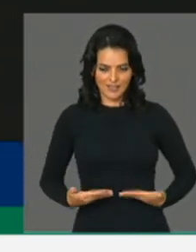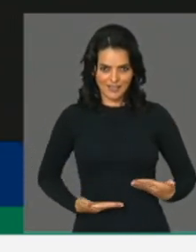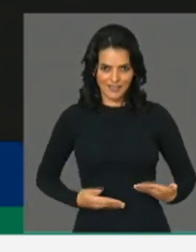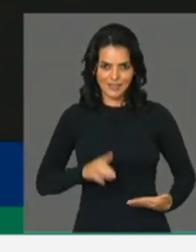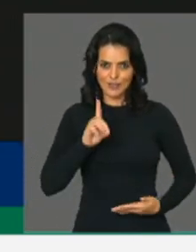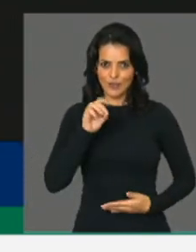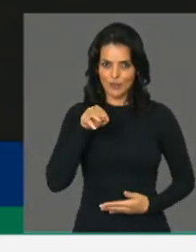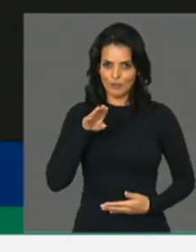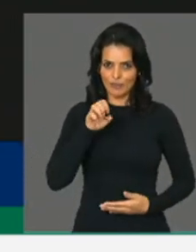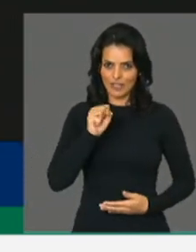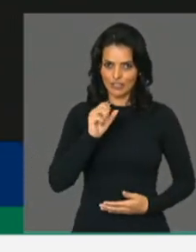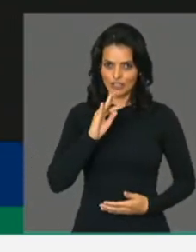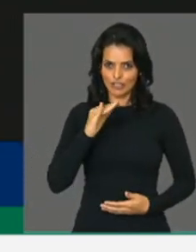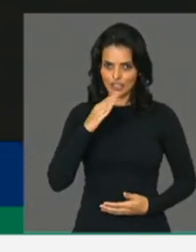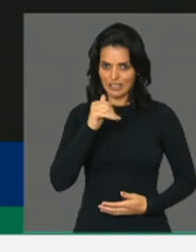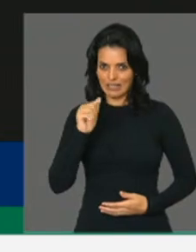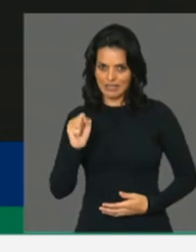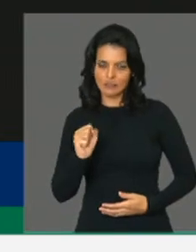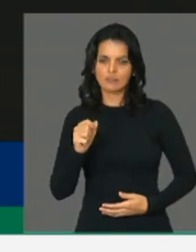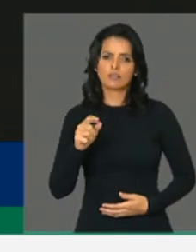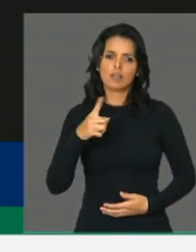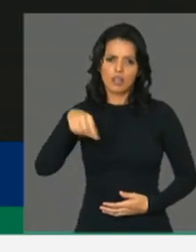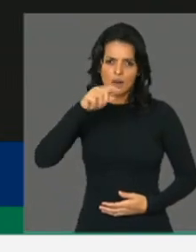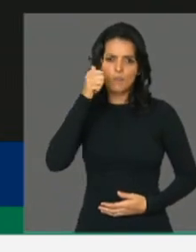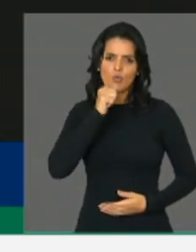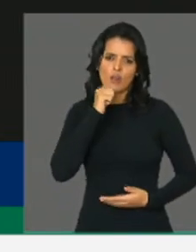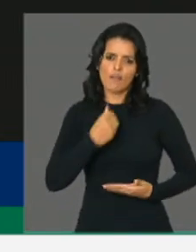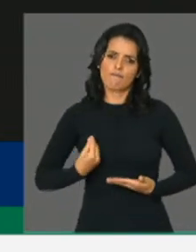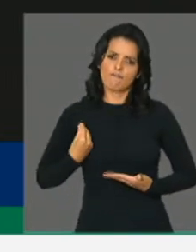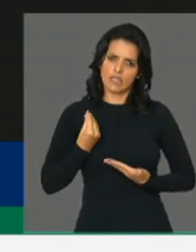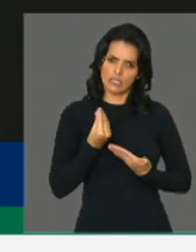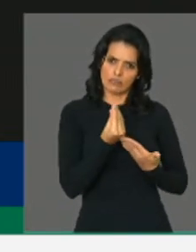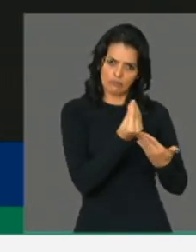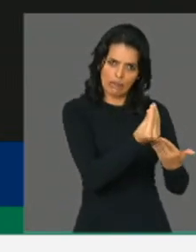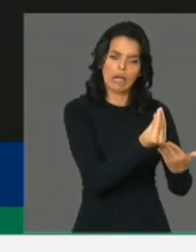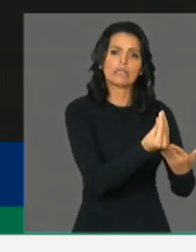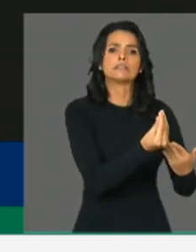PENDENTE A VOTAÇÃO DE 3 DESTAQUES. HOJE NÓS TIVEMOS UMA REUNIÃO COM VÁRIAS DEPUTADAS COM A FNAT ERRADO